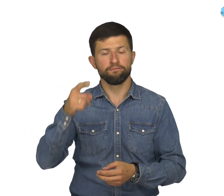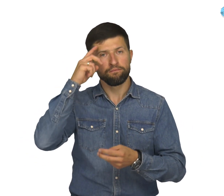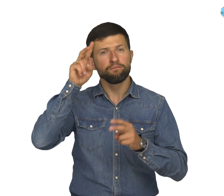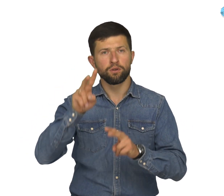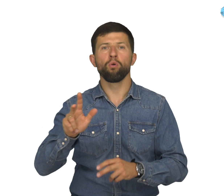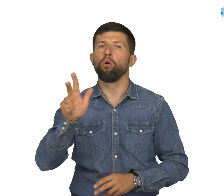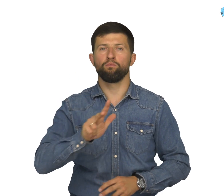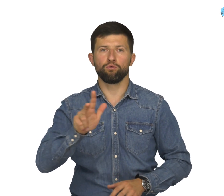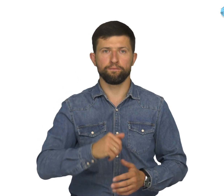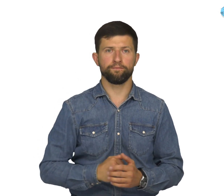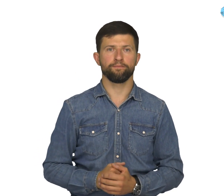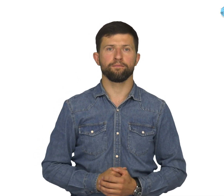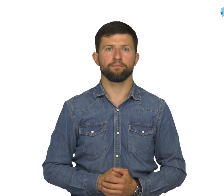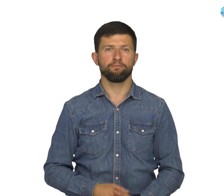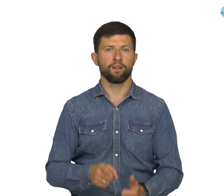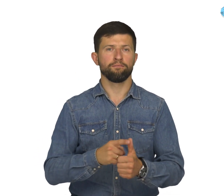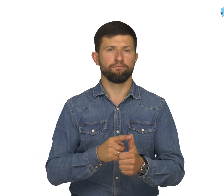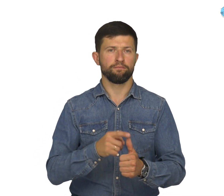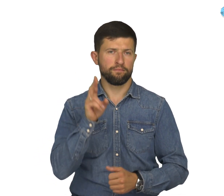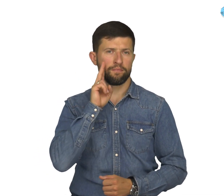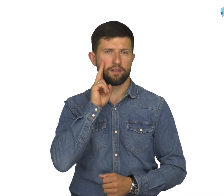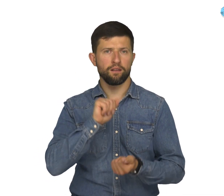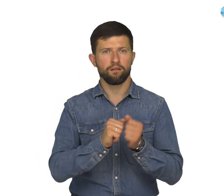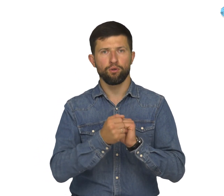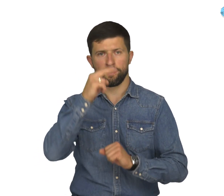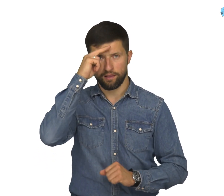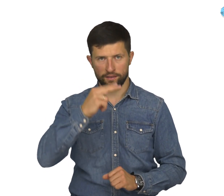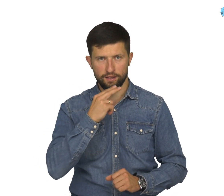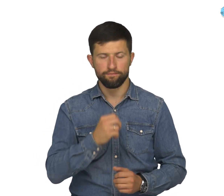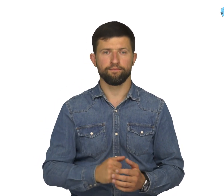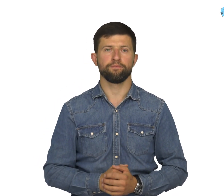przysługuje: 1) matce albo ojcu,